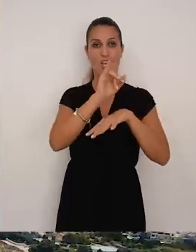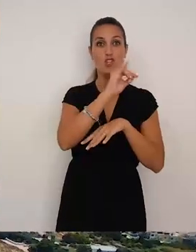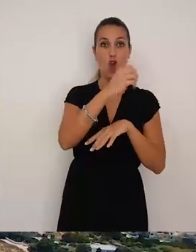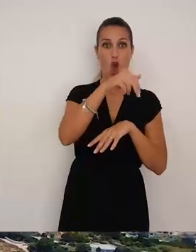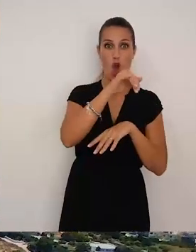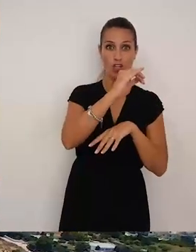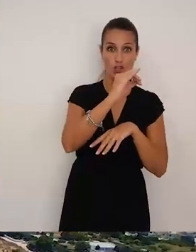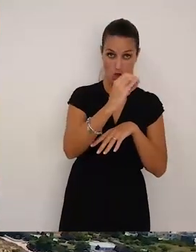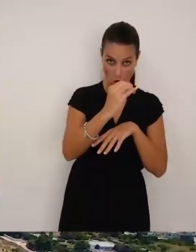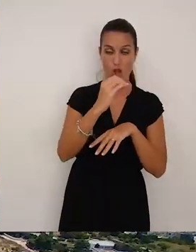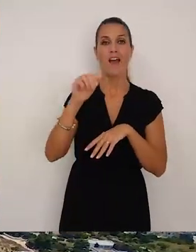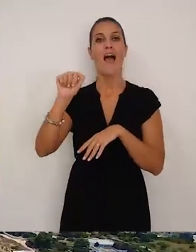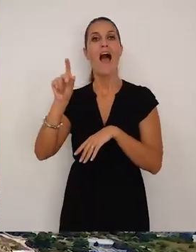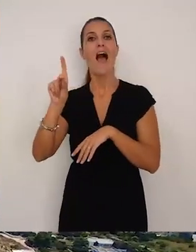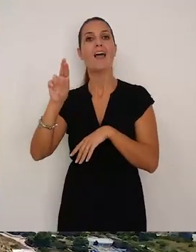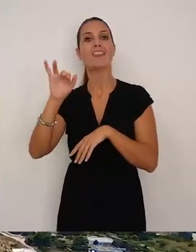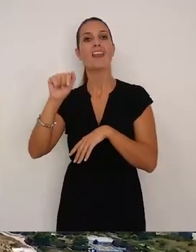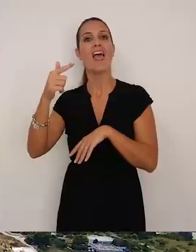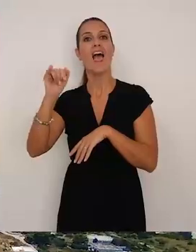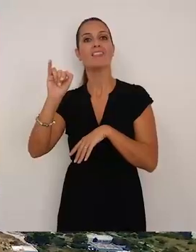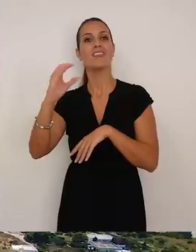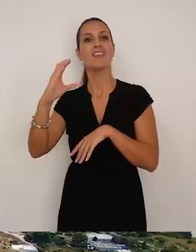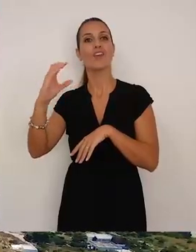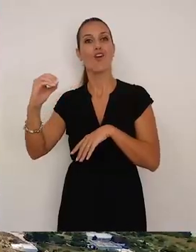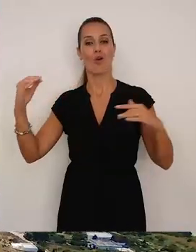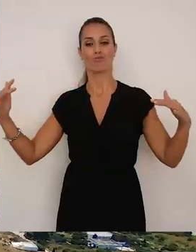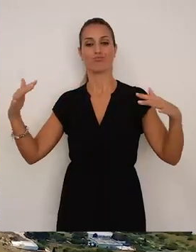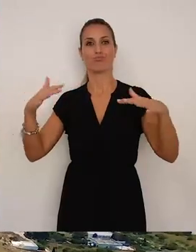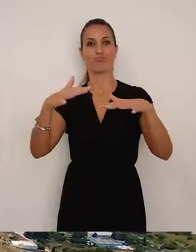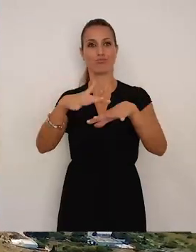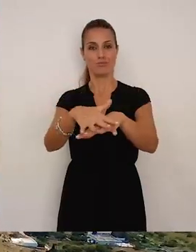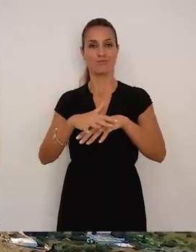tra lo Ionio e l’Adriatico.